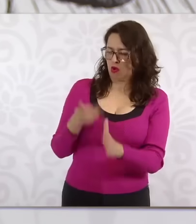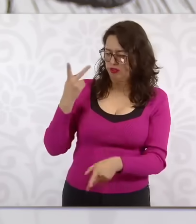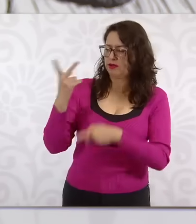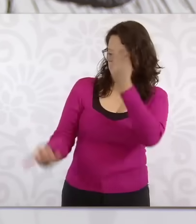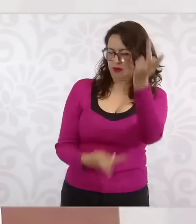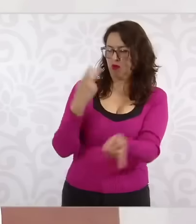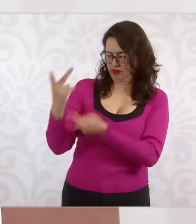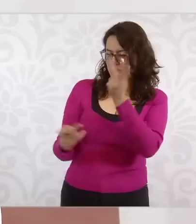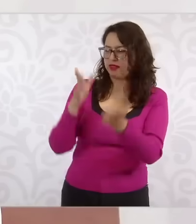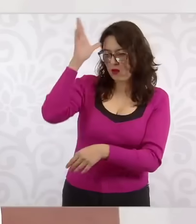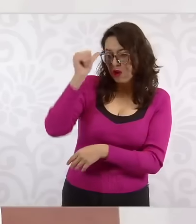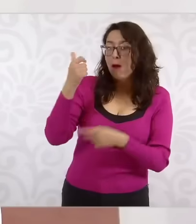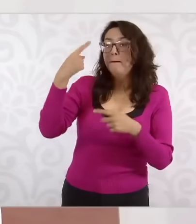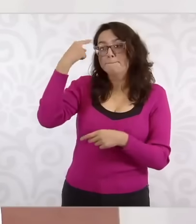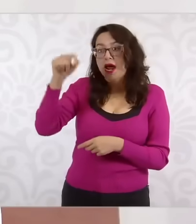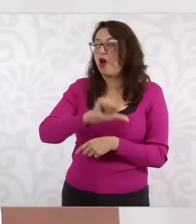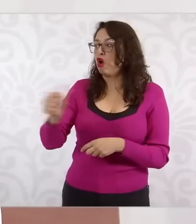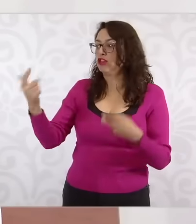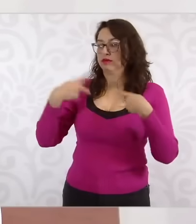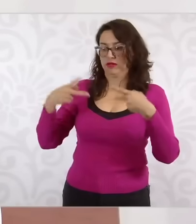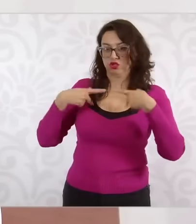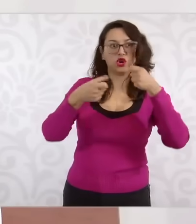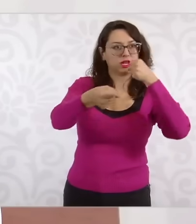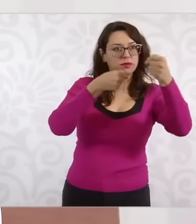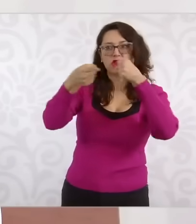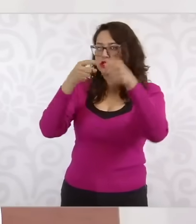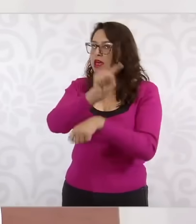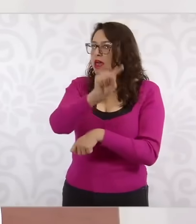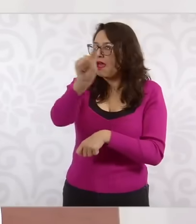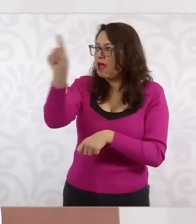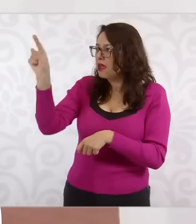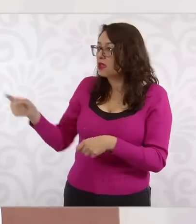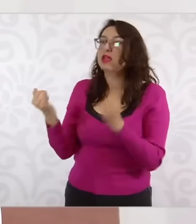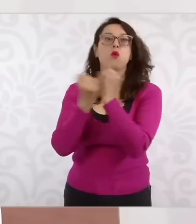seguir hablando, por favor? Sí, sí, sí, prof, por respeto a todos los que nos escuchan, por respeto